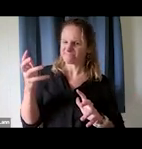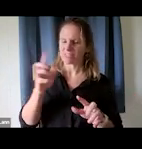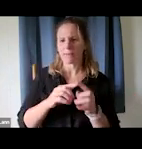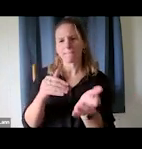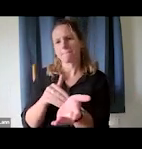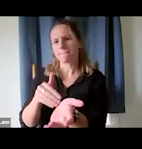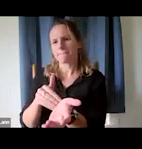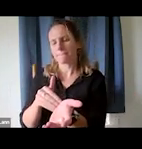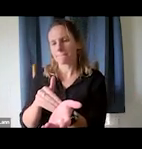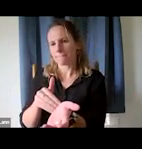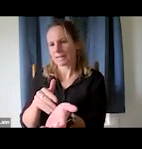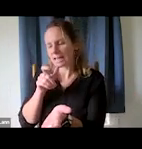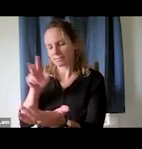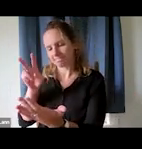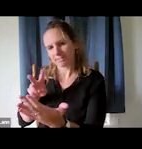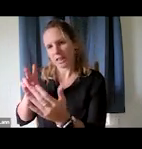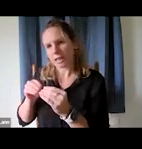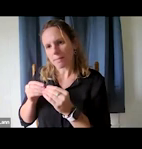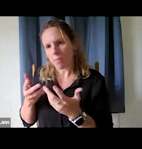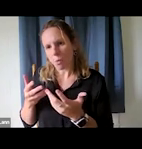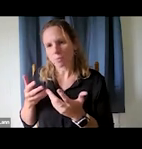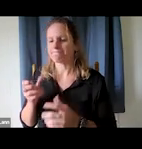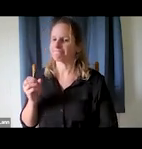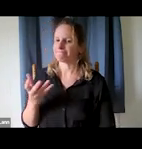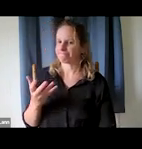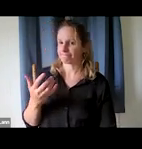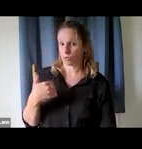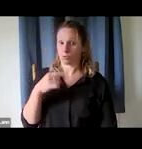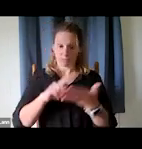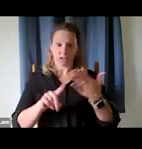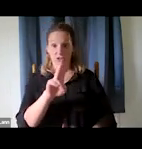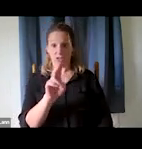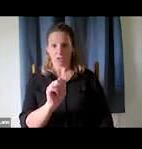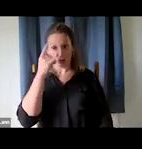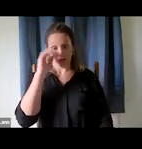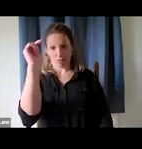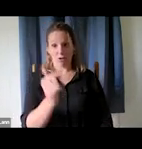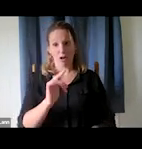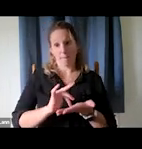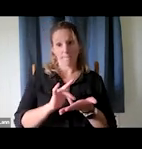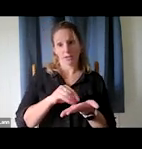nunca se retracta en su expediente y lo reconoce. Así que en realidad voy y compruebo los análisis de orina de todos los historiales médicos que consulto